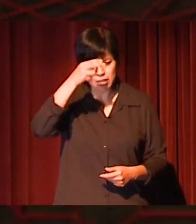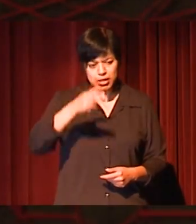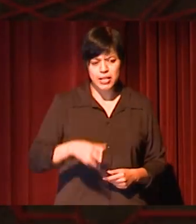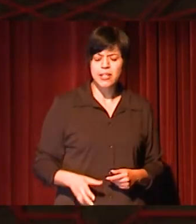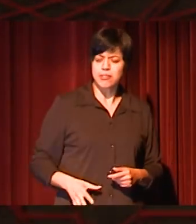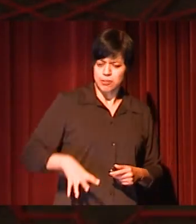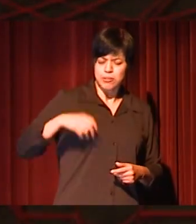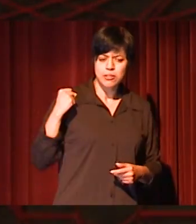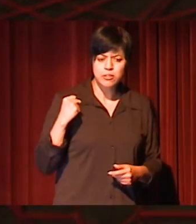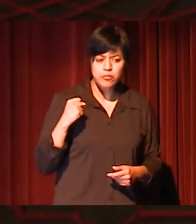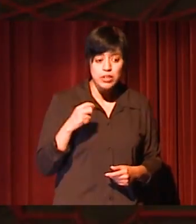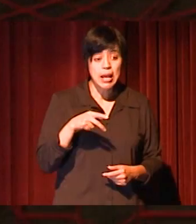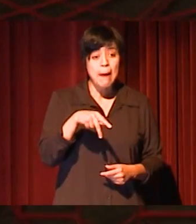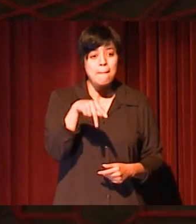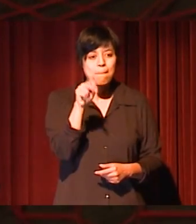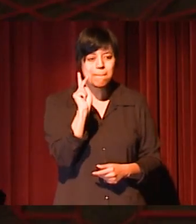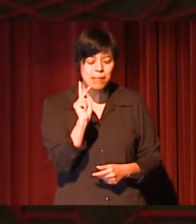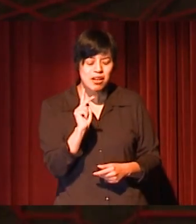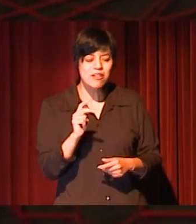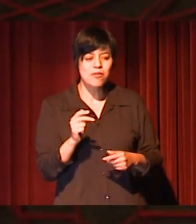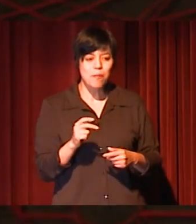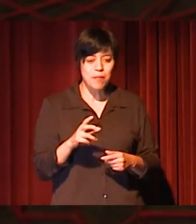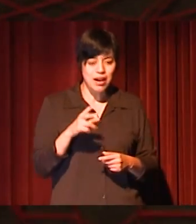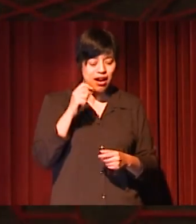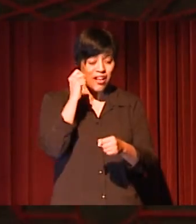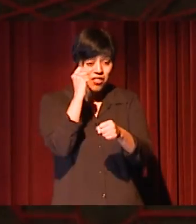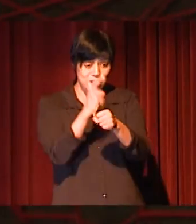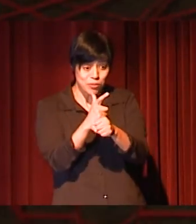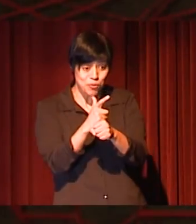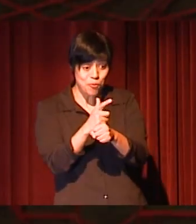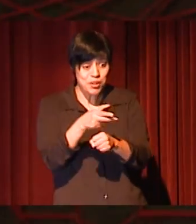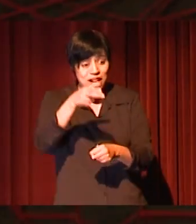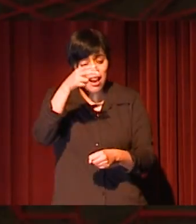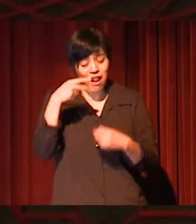Pero para destapar ese talento, para avanzar